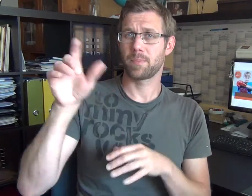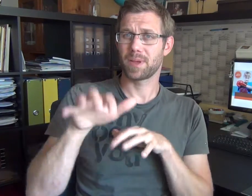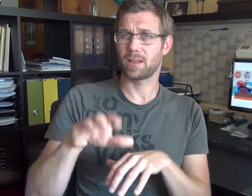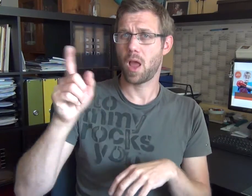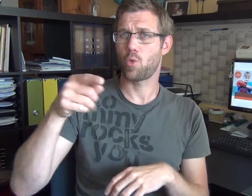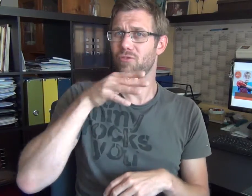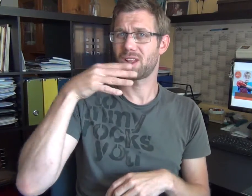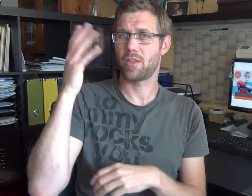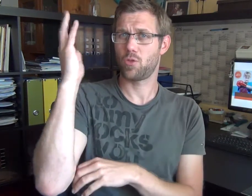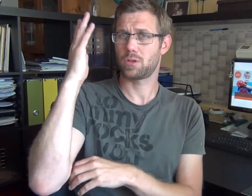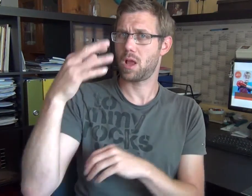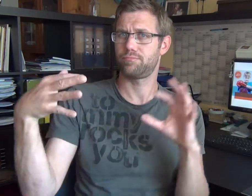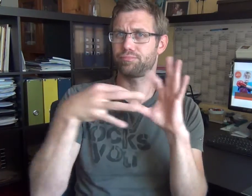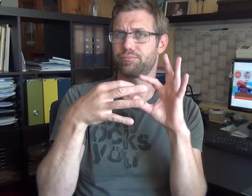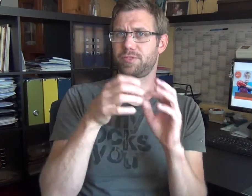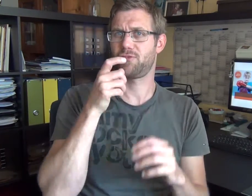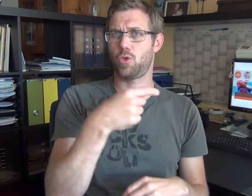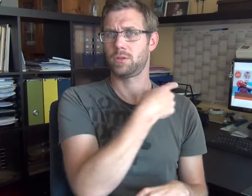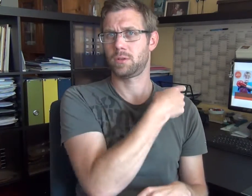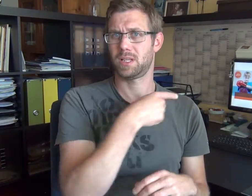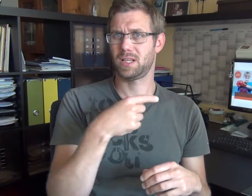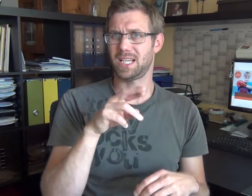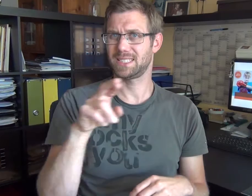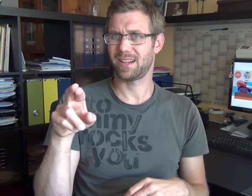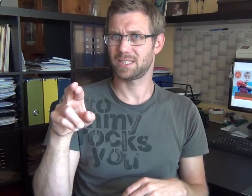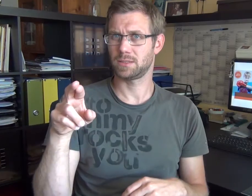In Bern gab es deshalb auch viele Vorträge, die sich an diesen Begriff anknüpfen.